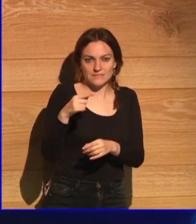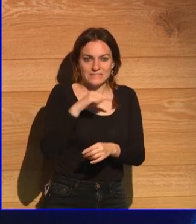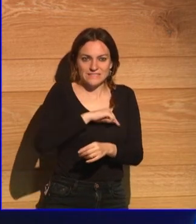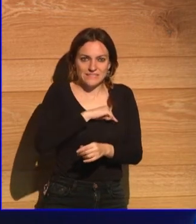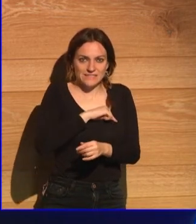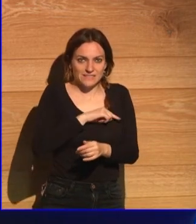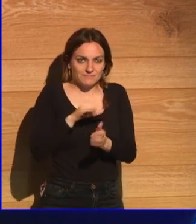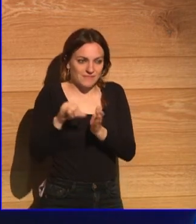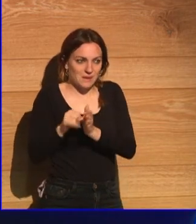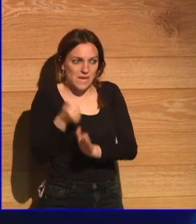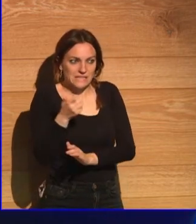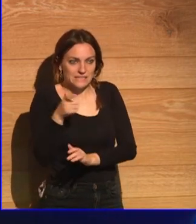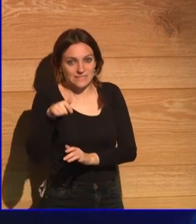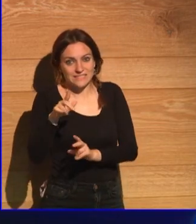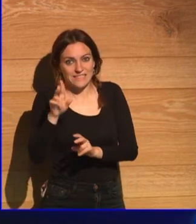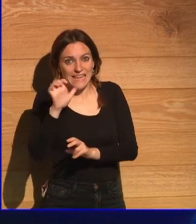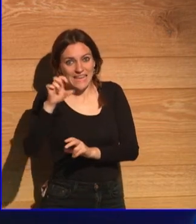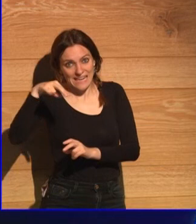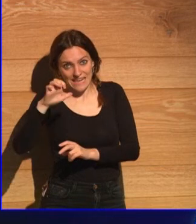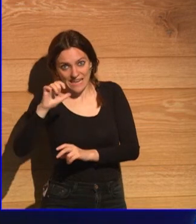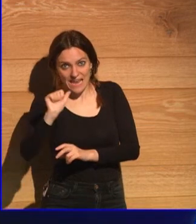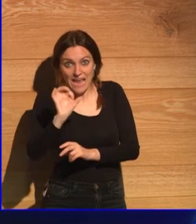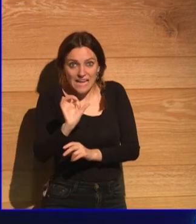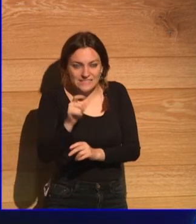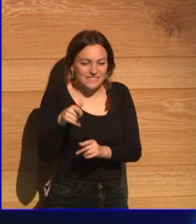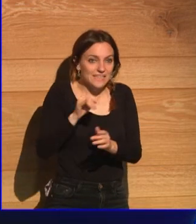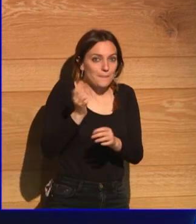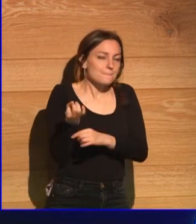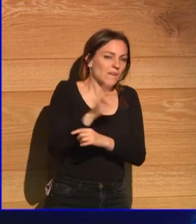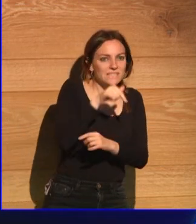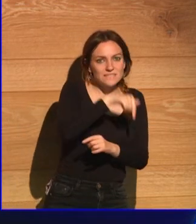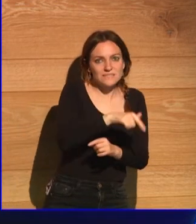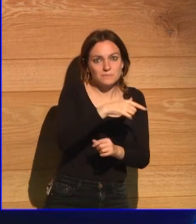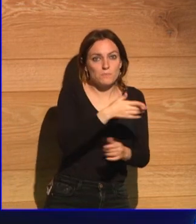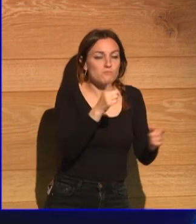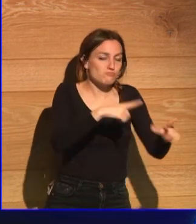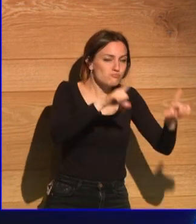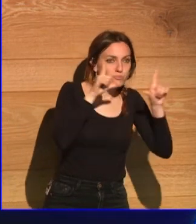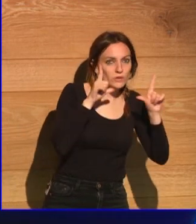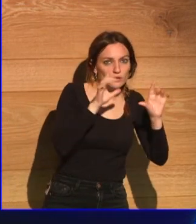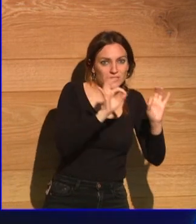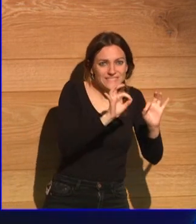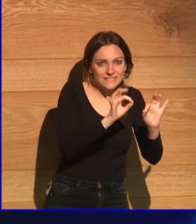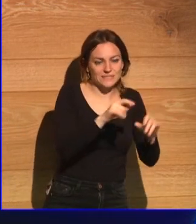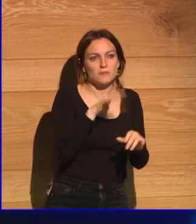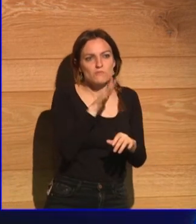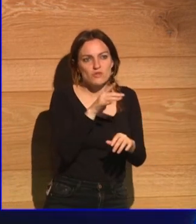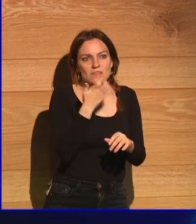que hacia los protagonistas de los poemas épicos homéricos, porque con Aquiles no encontraba